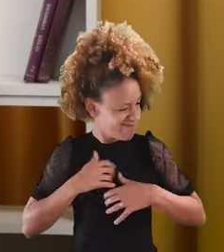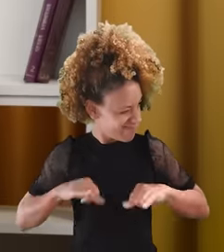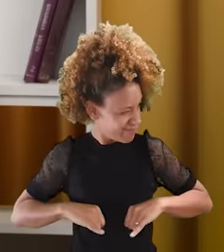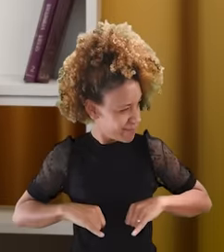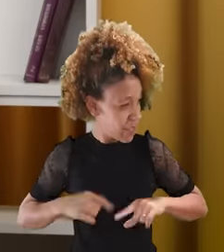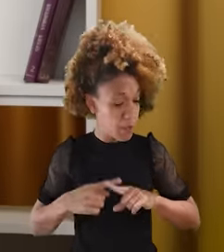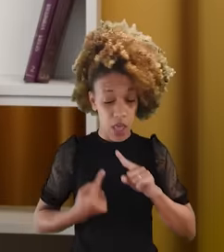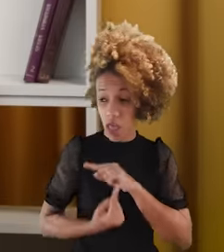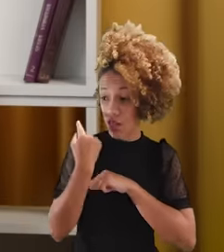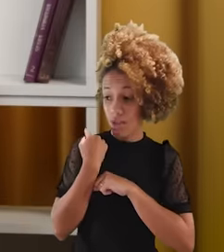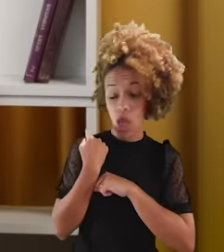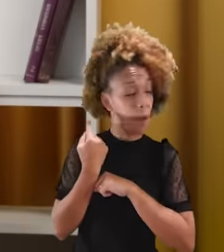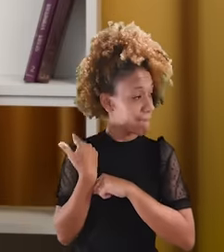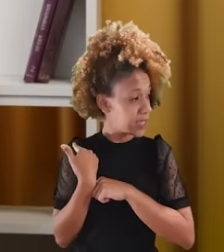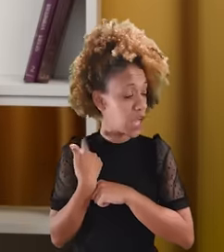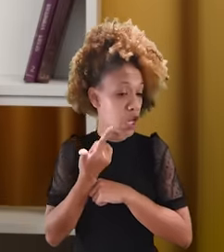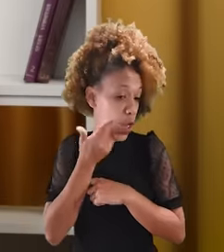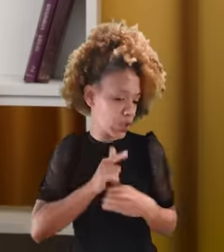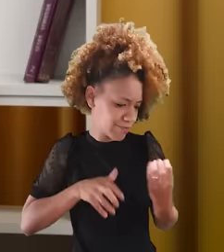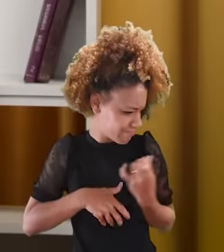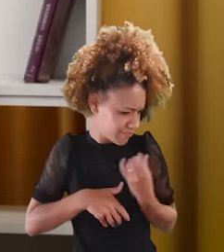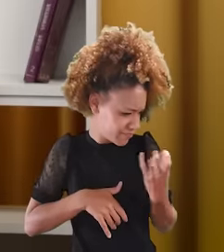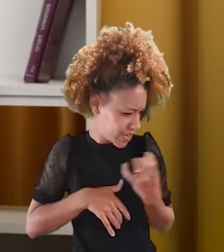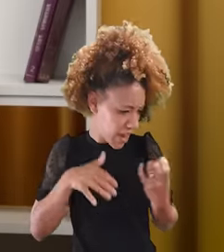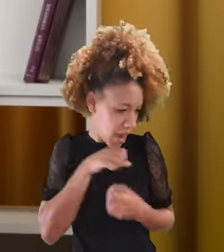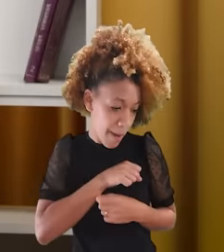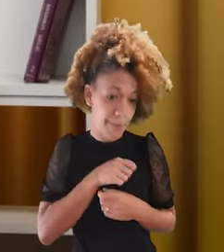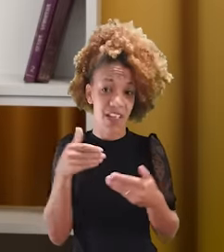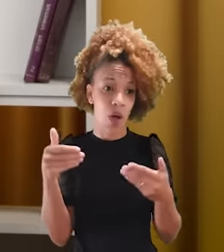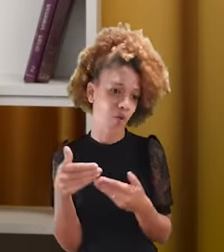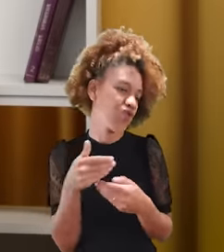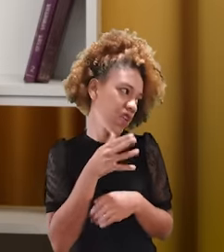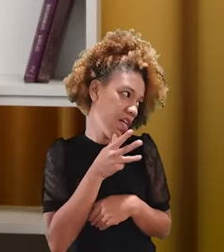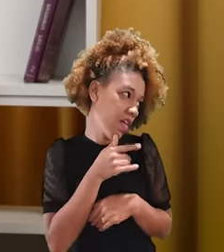antigamente ele conseguia solar notas mais rápido do que ele sola hoje então dá uma parada nele do